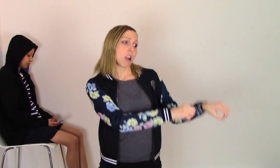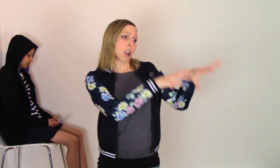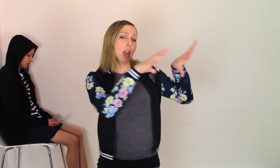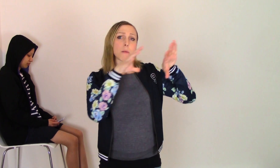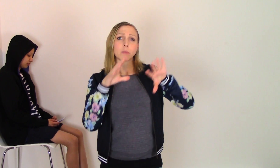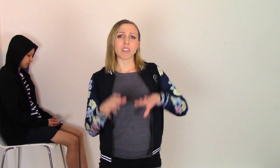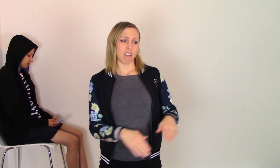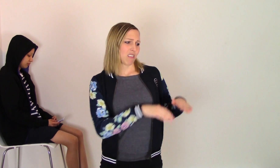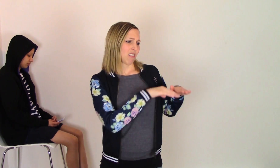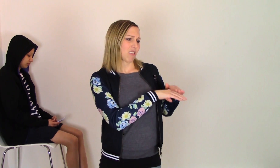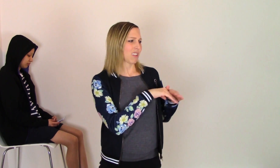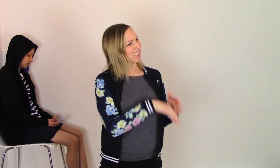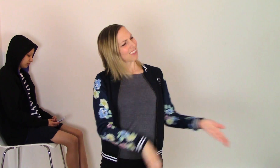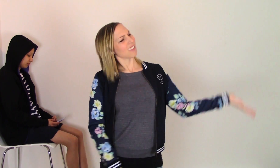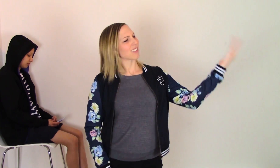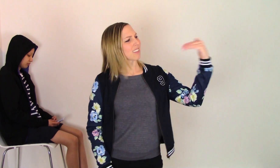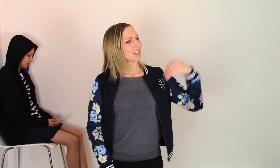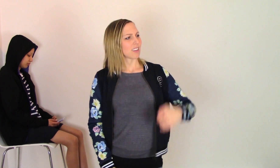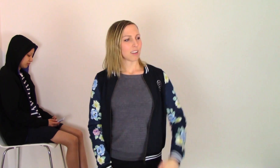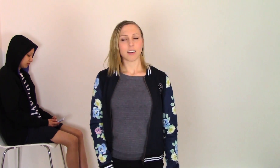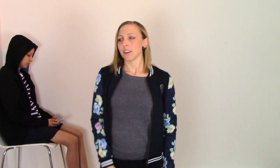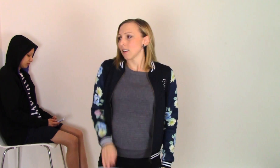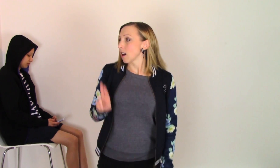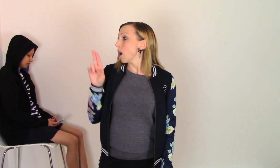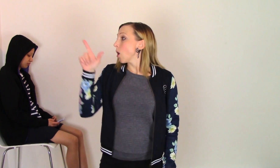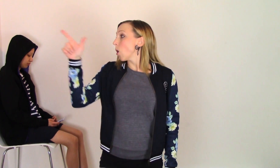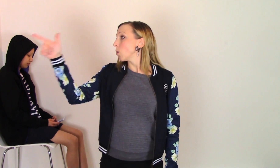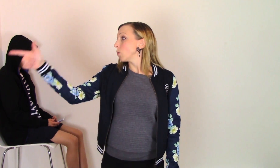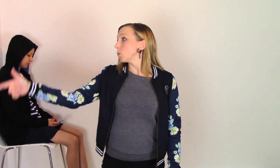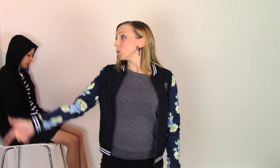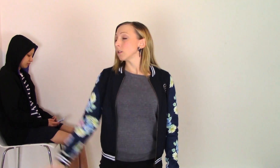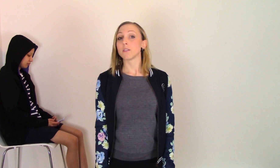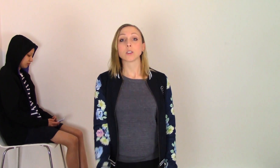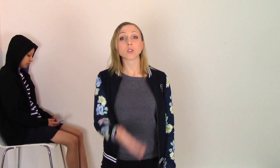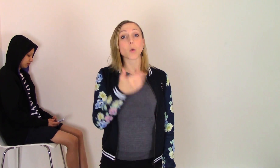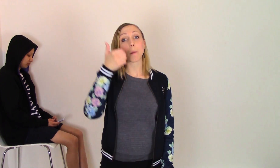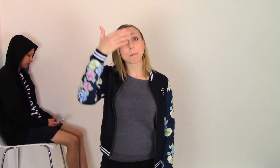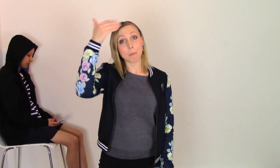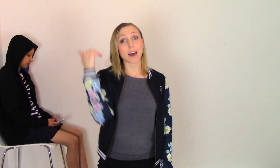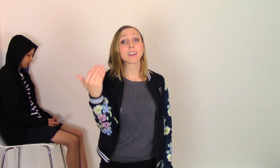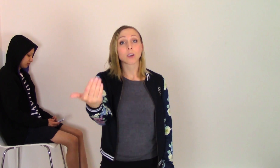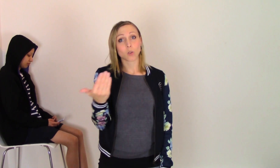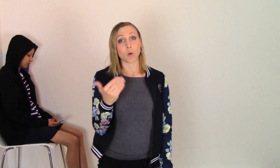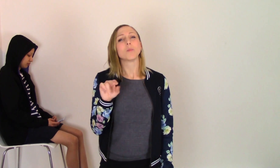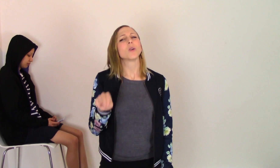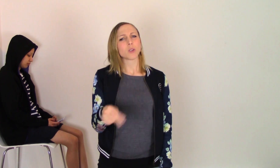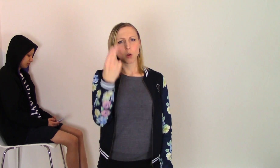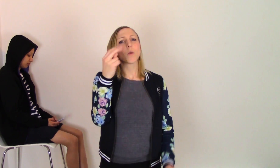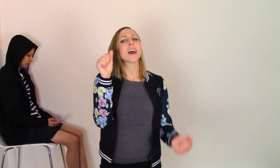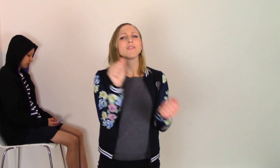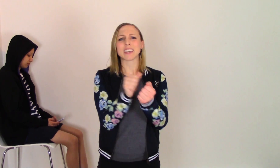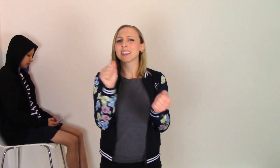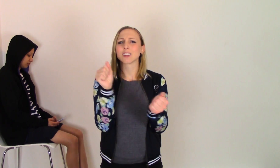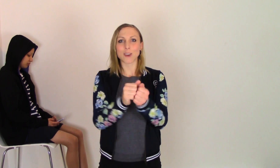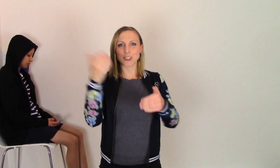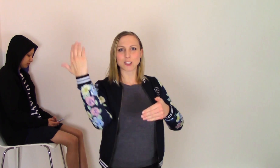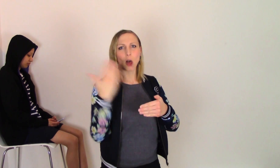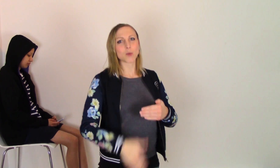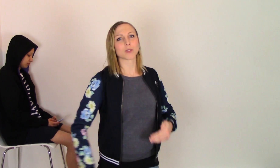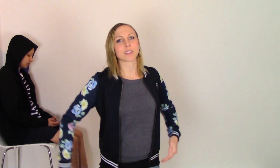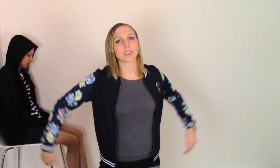Nej, lämna idet och häng med mig ut då sommar'n kommer, nu e vintern slut.